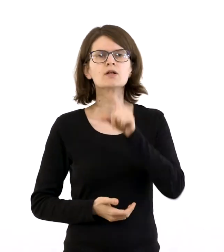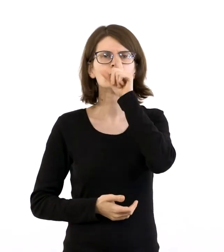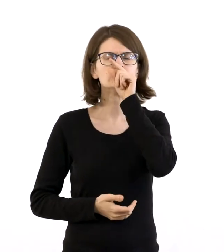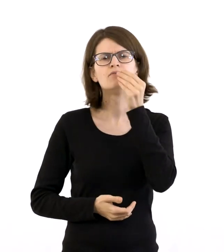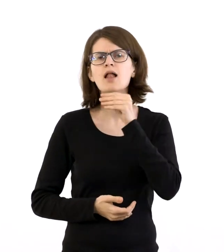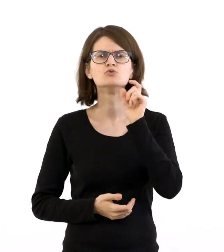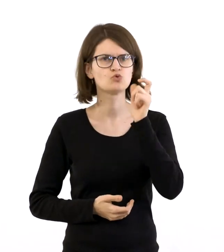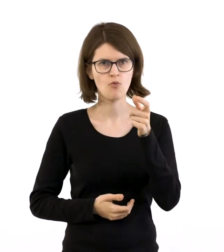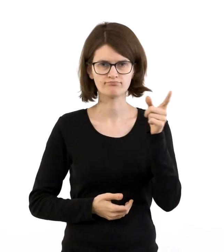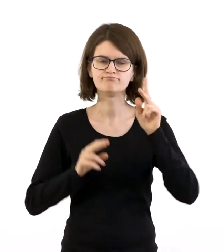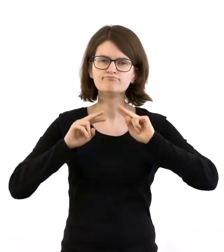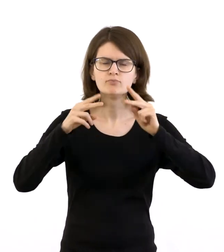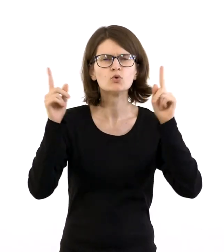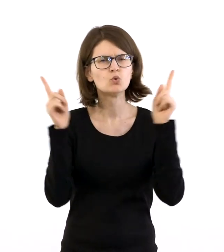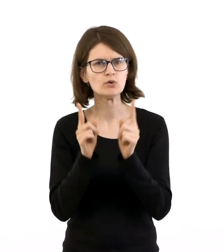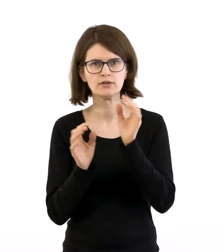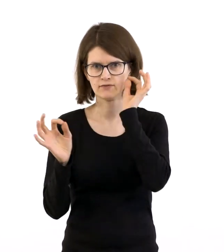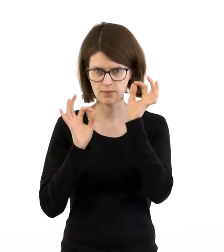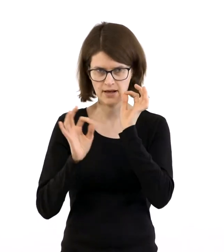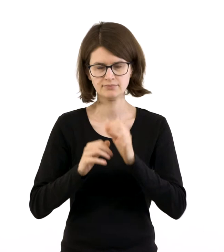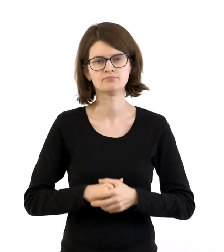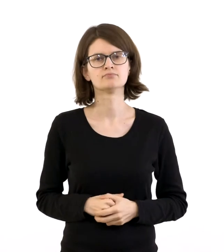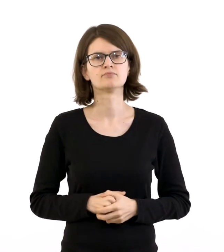Do częstego przekazywania krótkich informacji sprawdzi się Twitter.